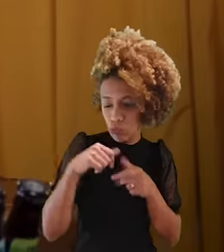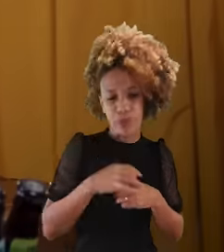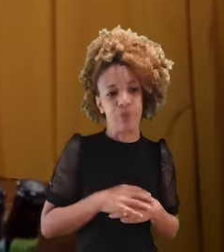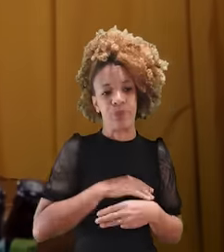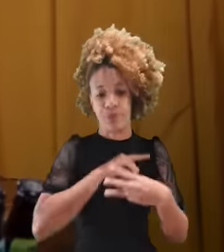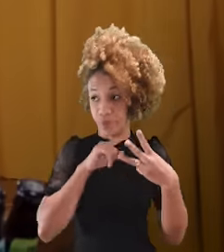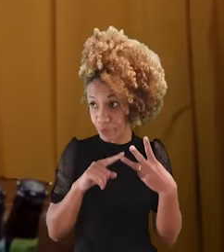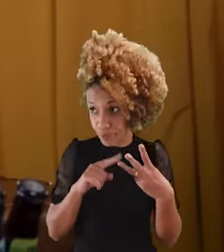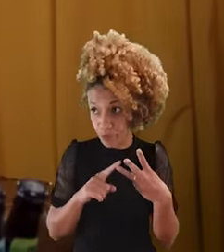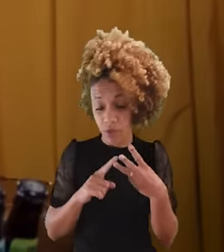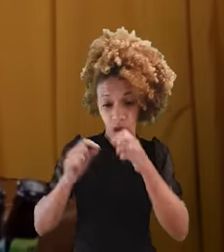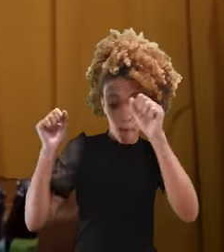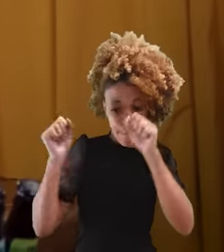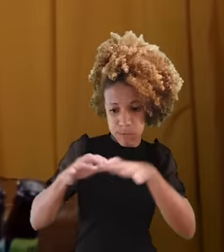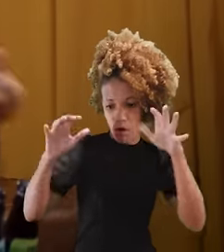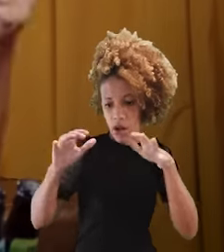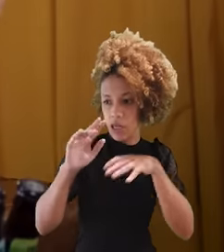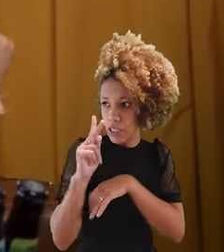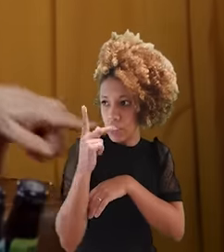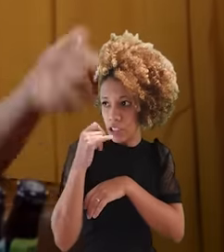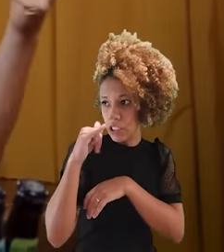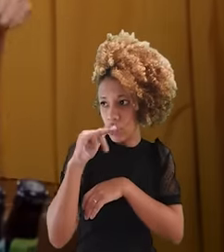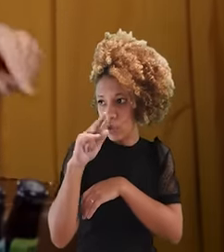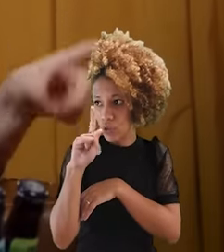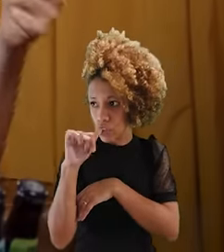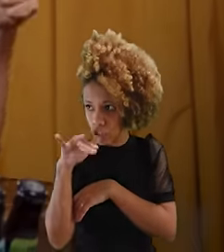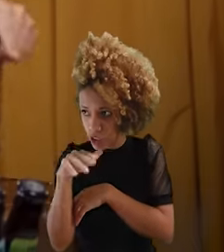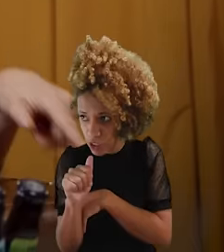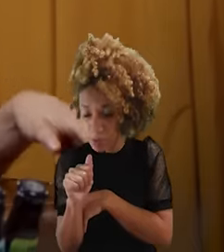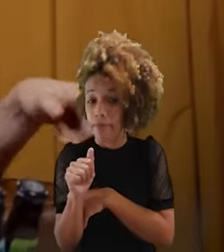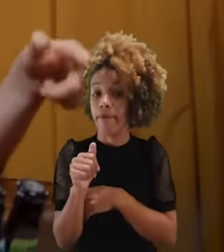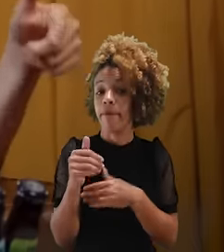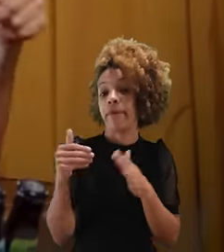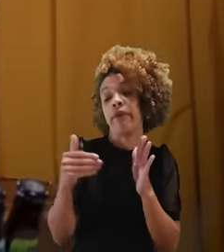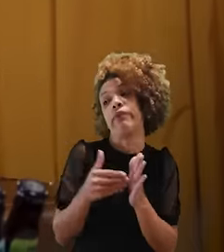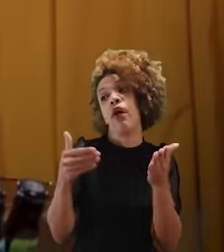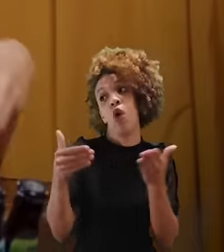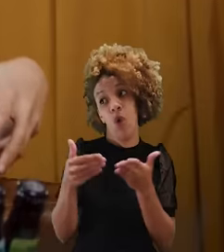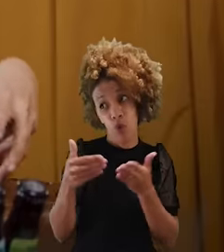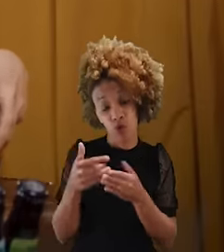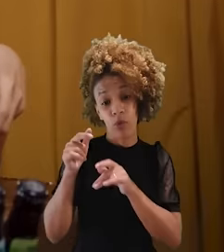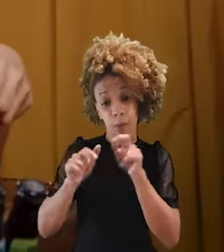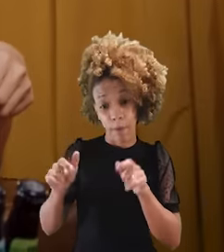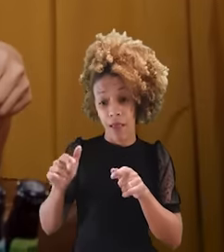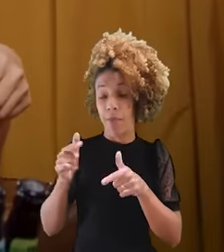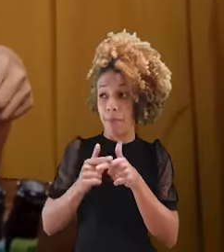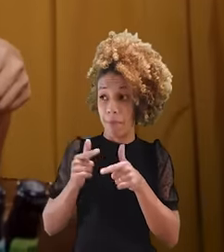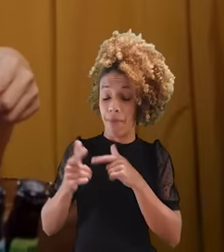teve bomba de Hiroshima que até hoje tem pessoas lidando com com problemas que atravessam gerações